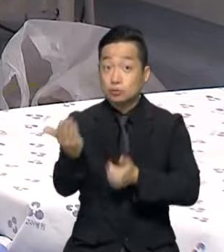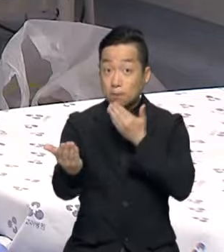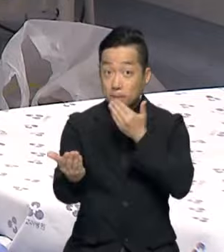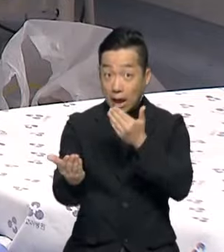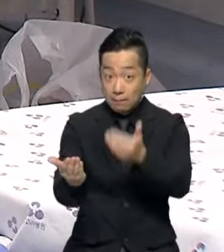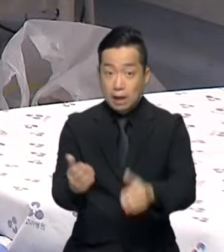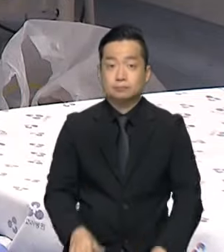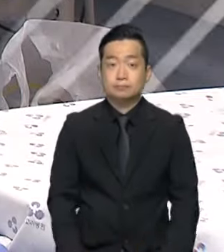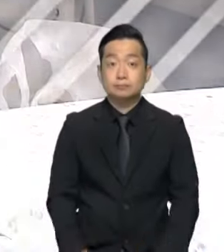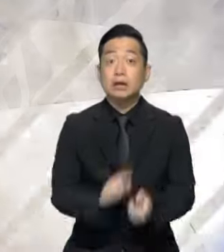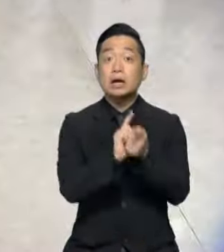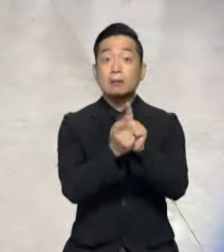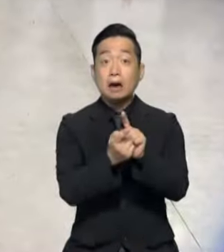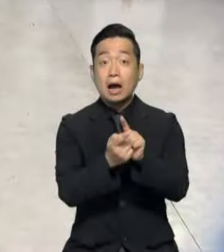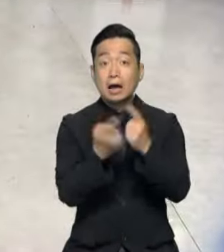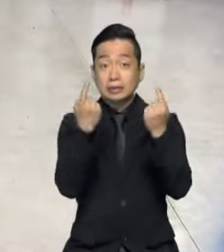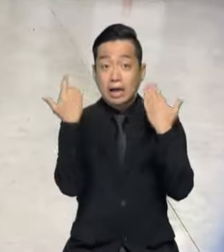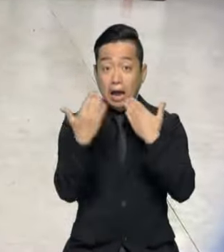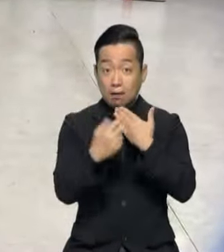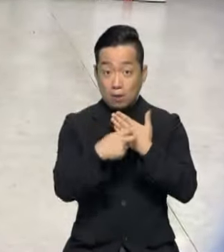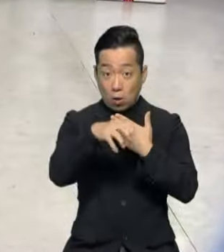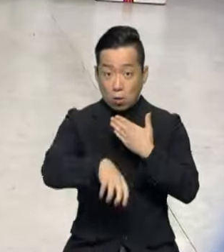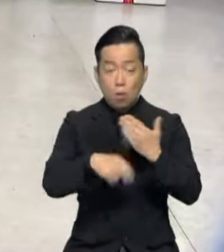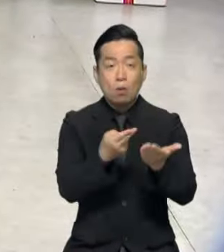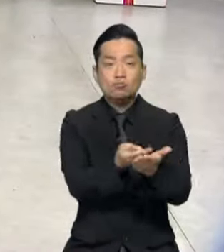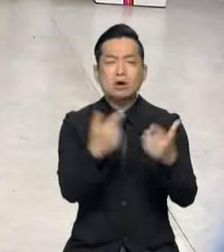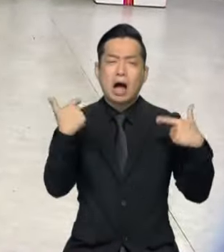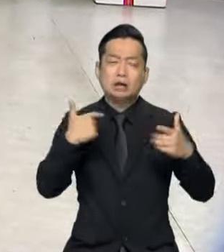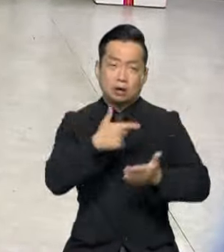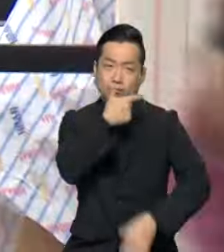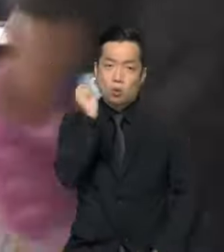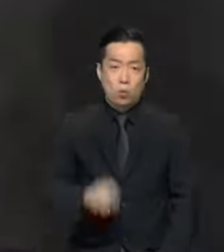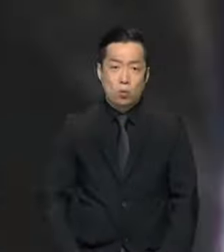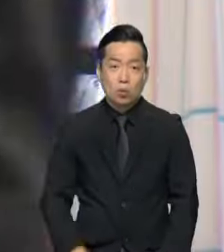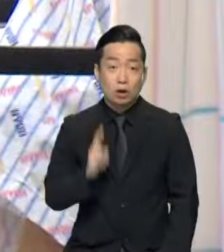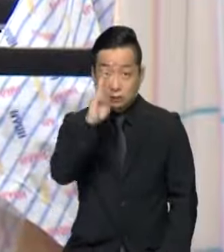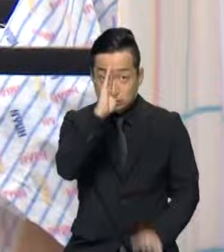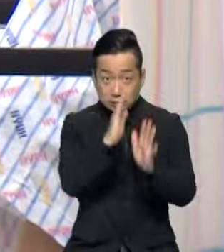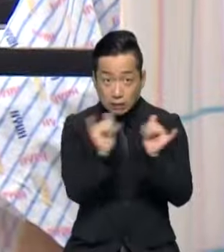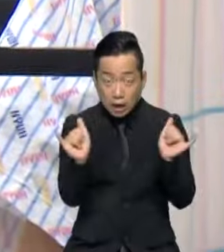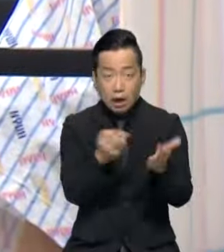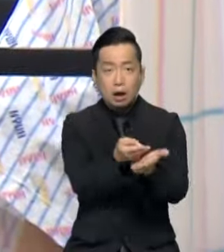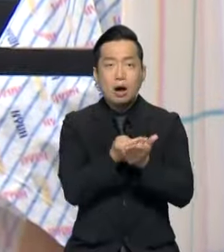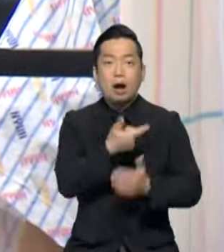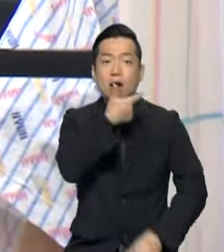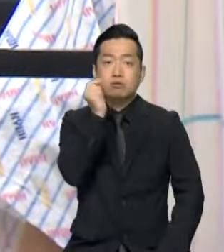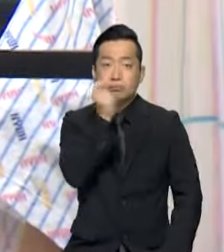반면 대학병원 응급실은 늘 병상이 부족합니다. 중증 환자 치료에도 허덕이는데 경증